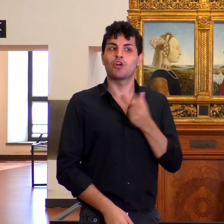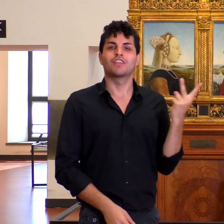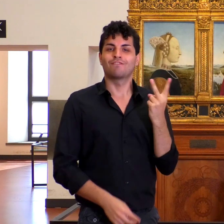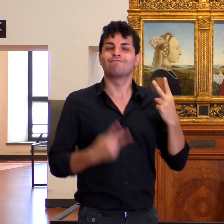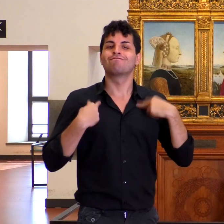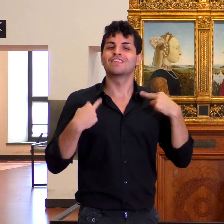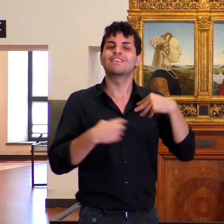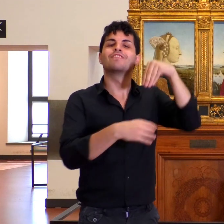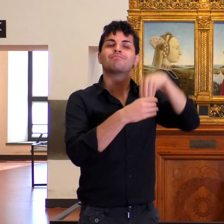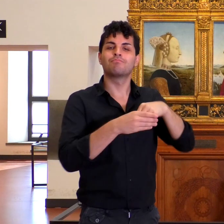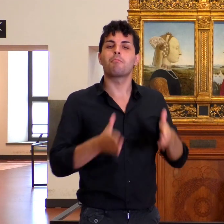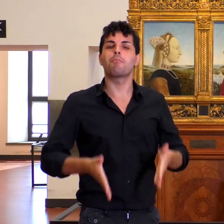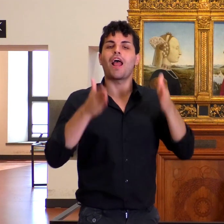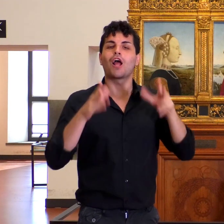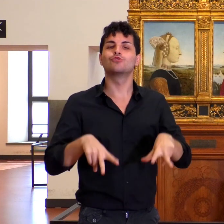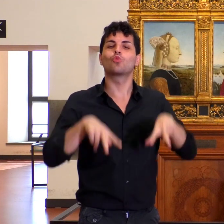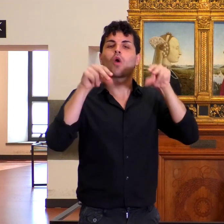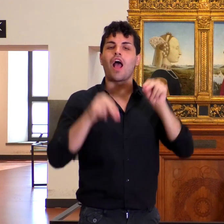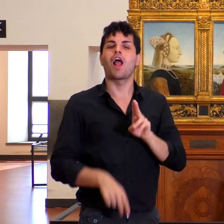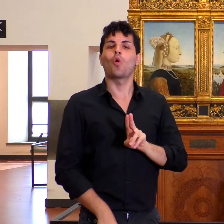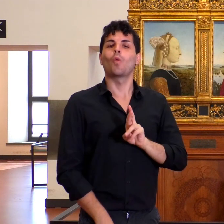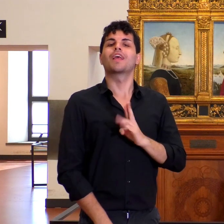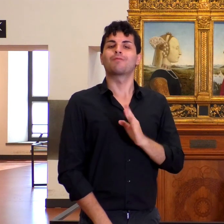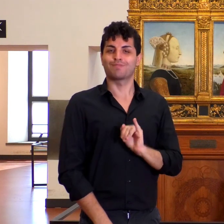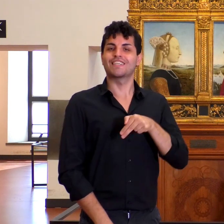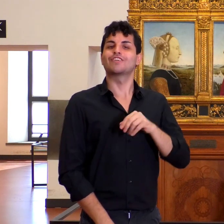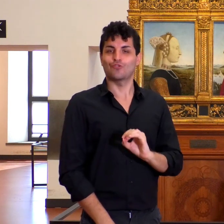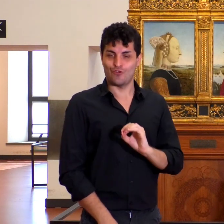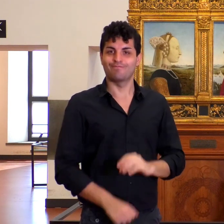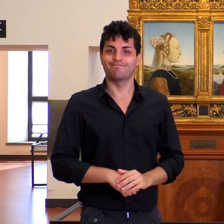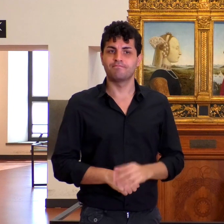I due duchi risiedevano nel Palazzo Ducale di Urbino